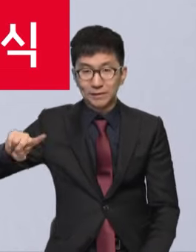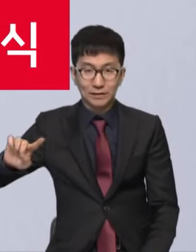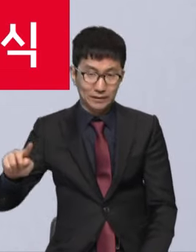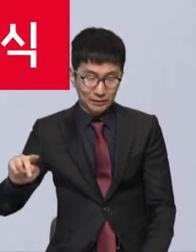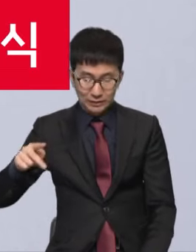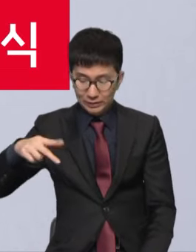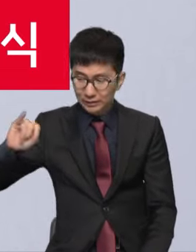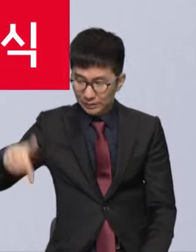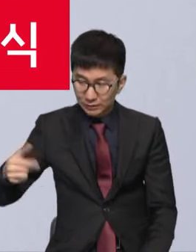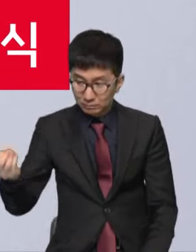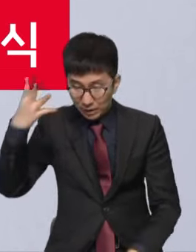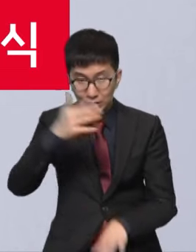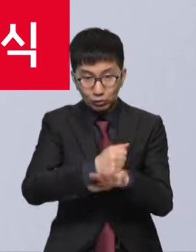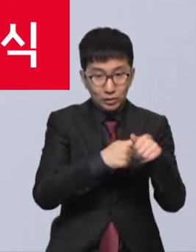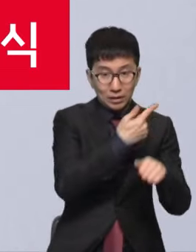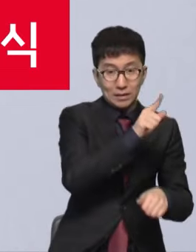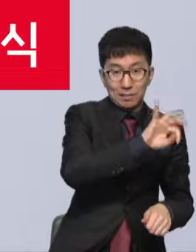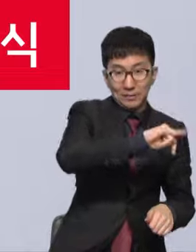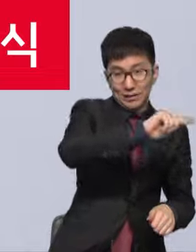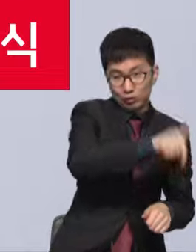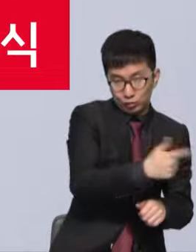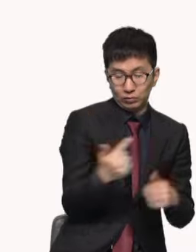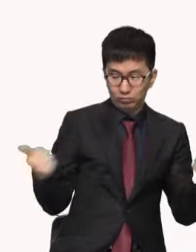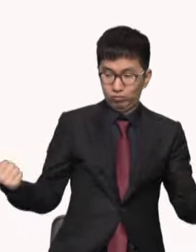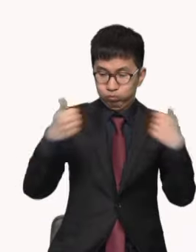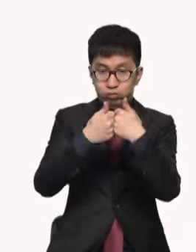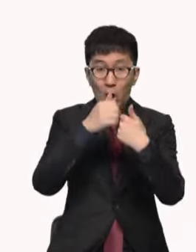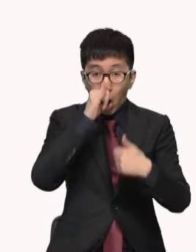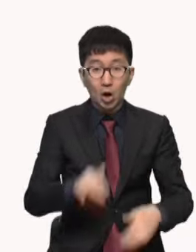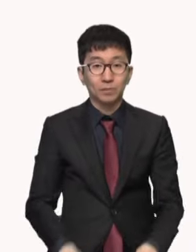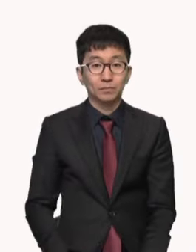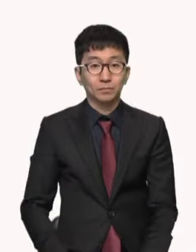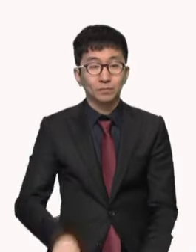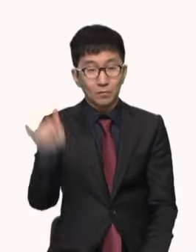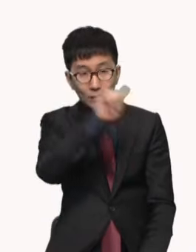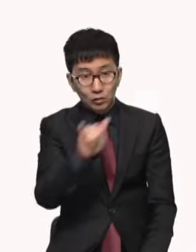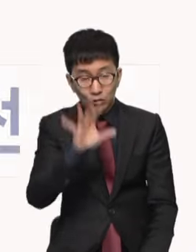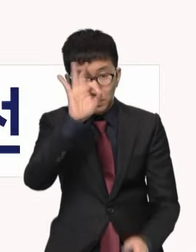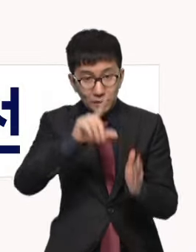의원과 리턴 매치가 확정됐습니다. 경북에서는 김천 송언석, 경주 김석기,